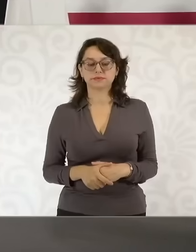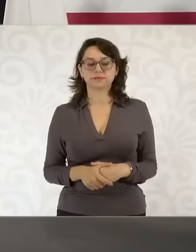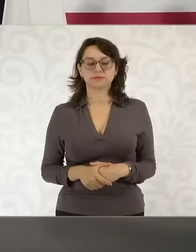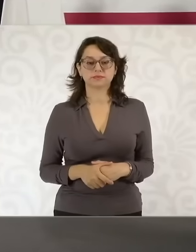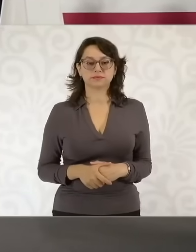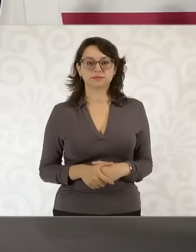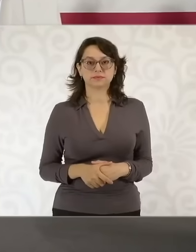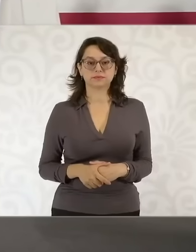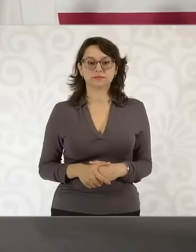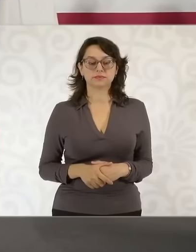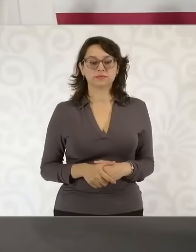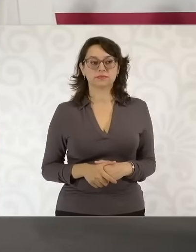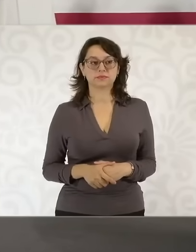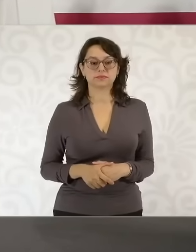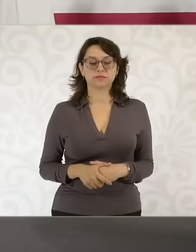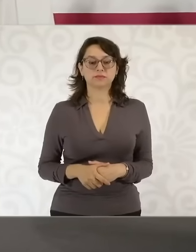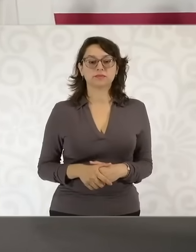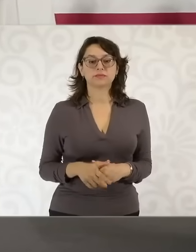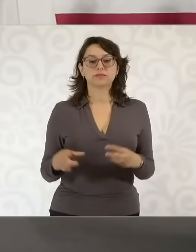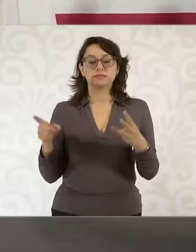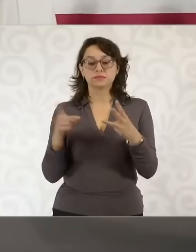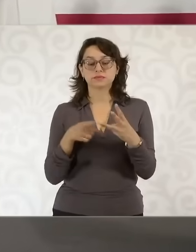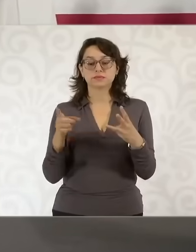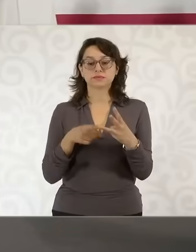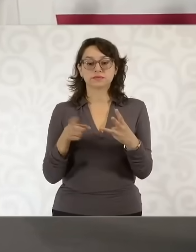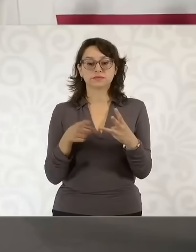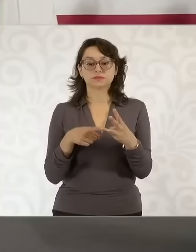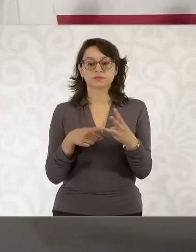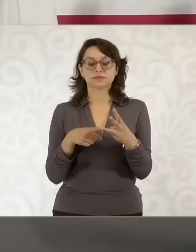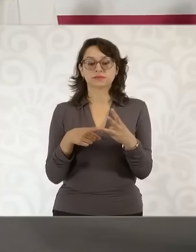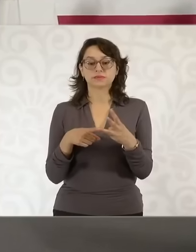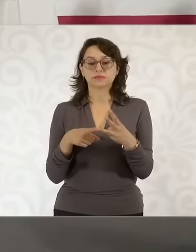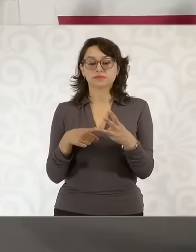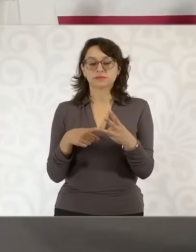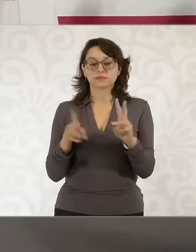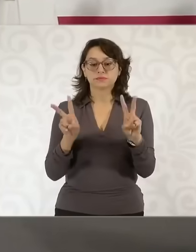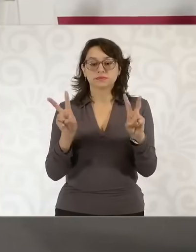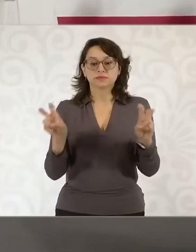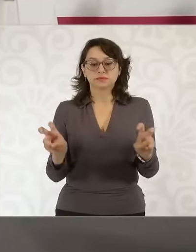El tercer eje de nuestra estrategia integral de capitalización y financiamiento es para el año